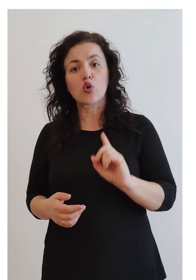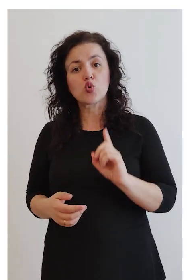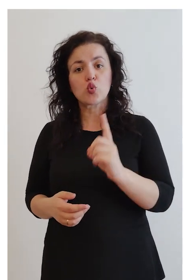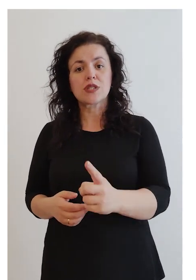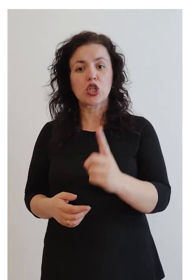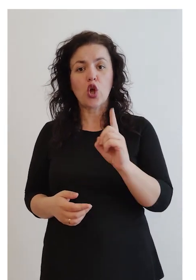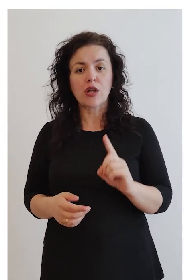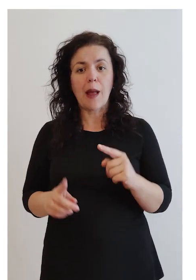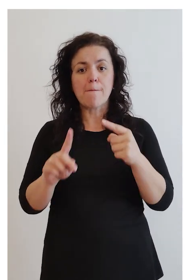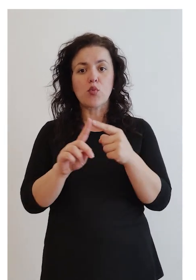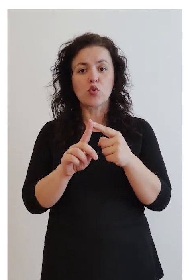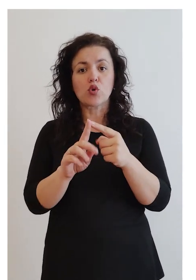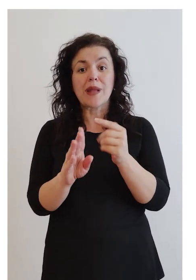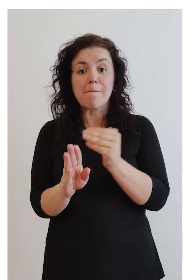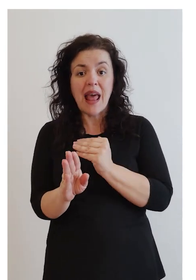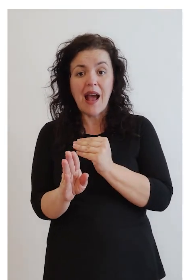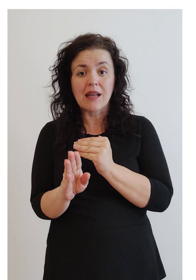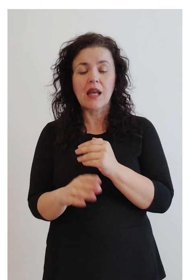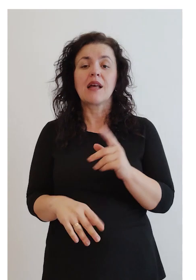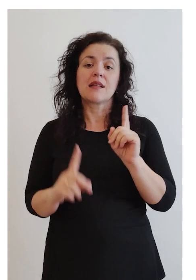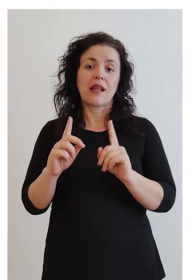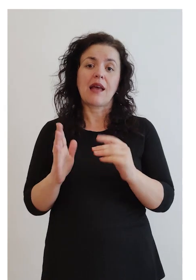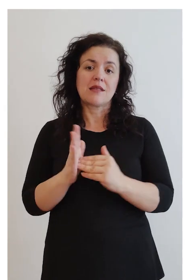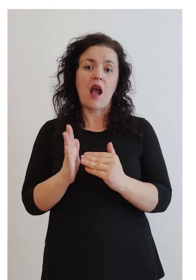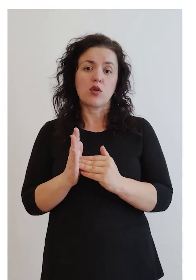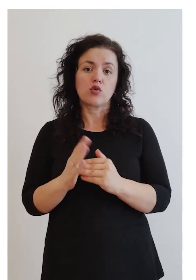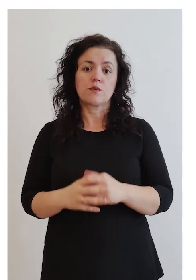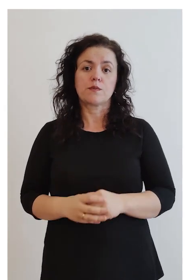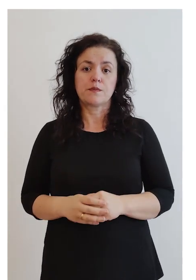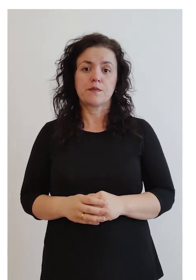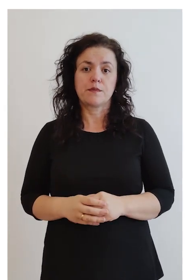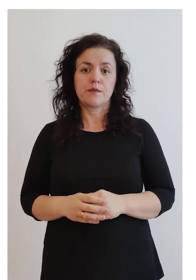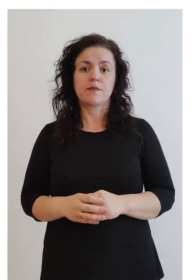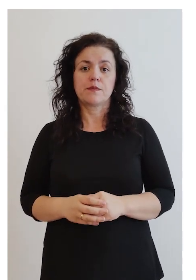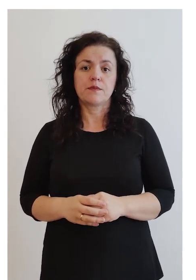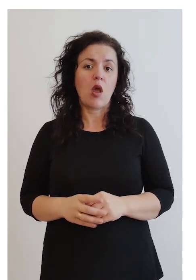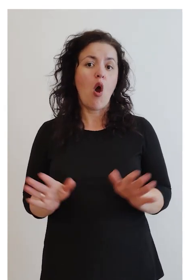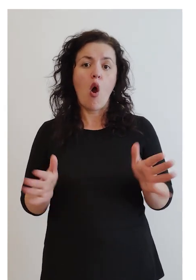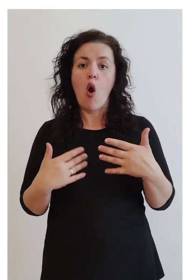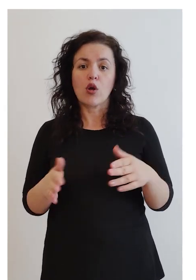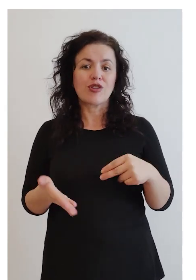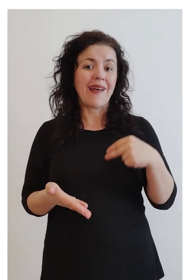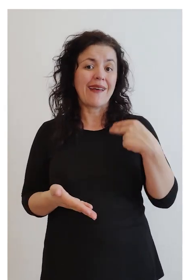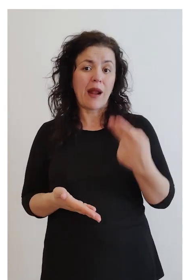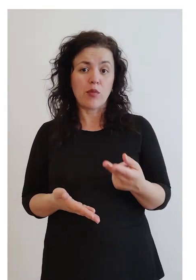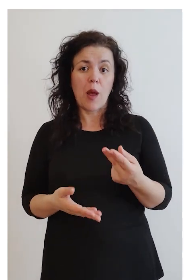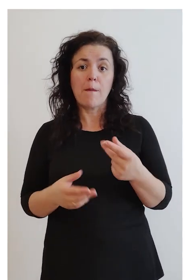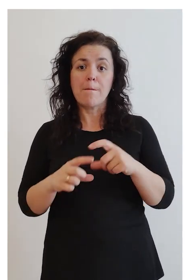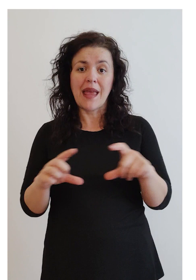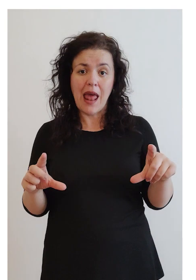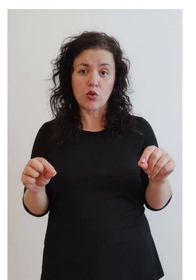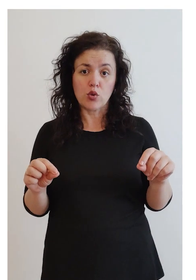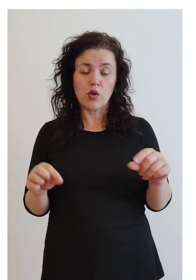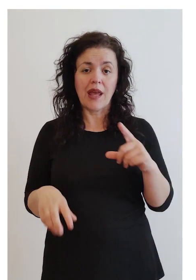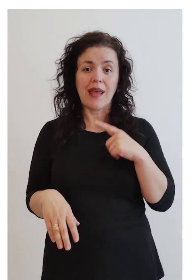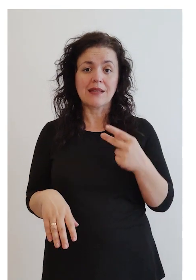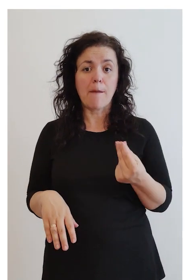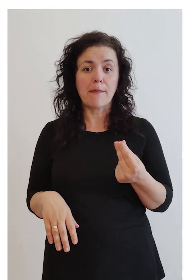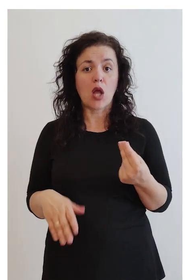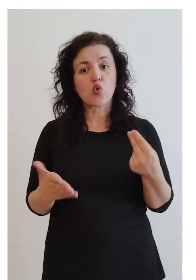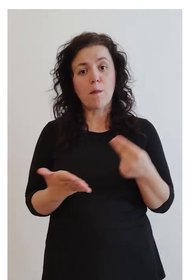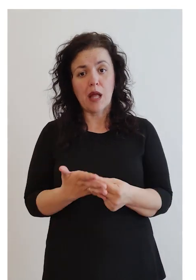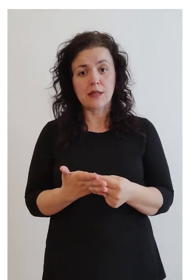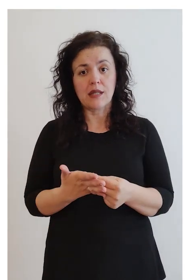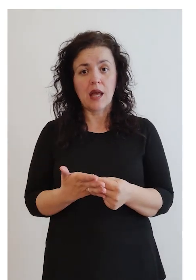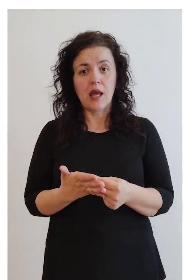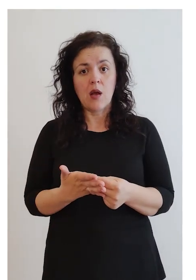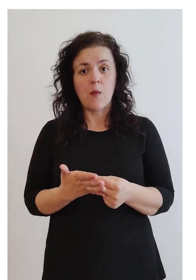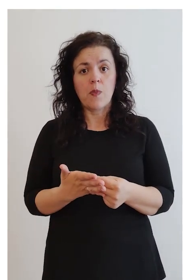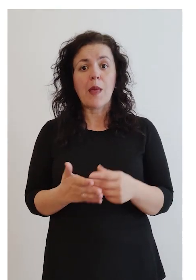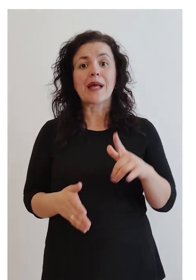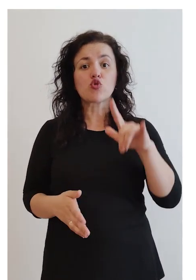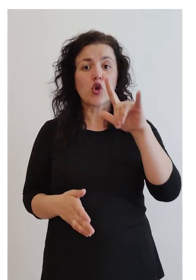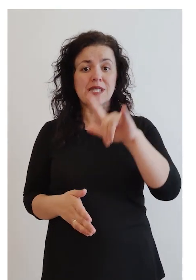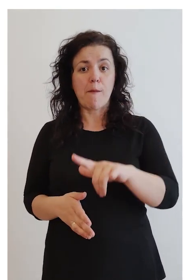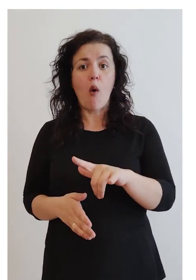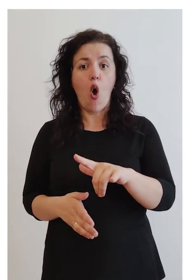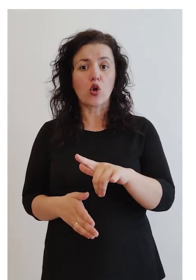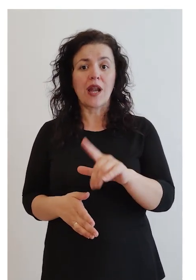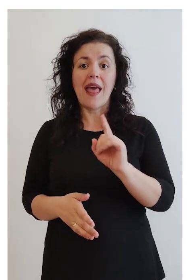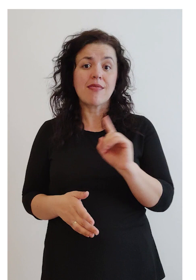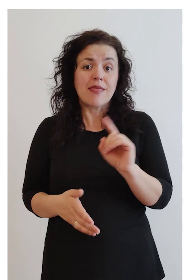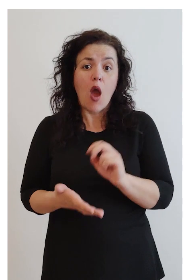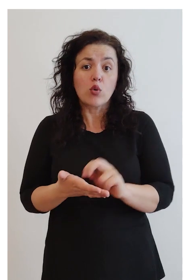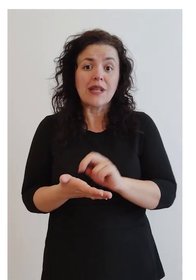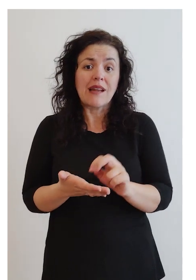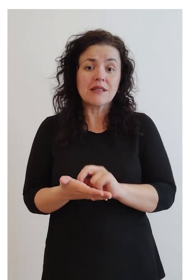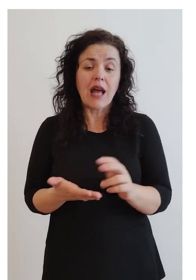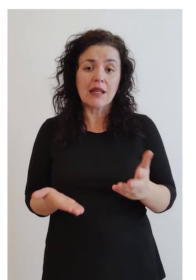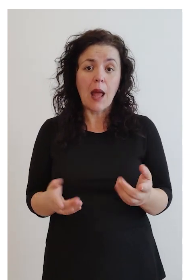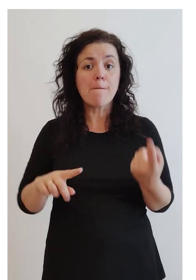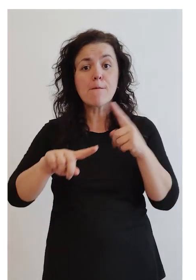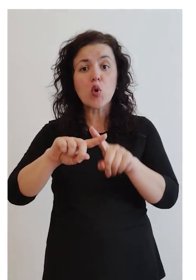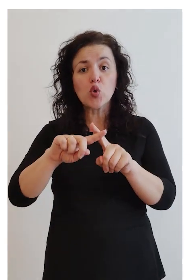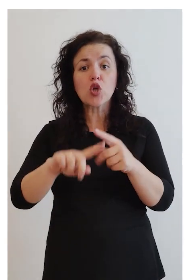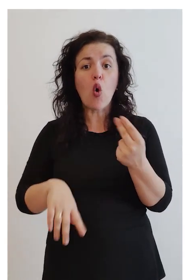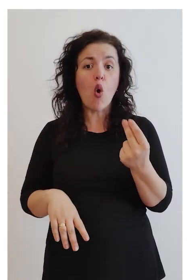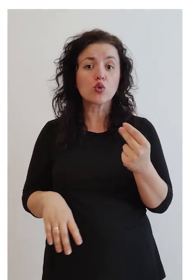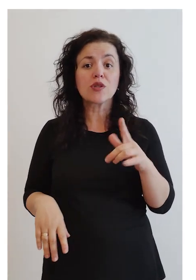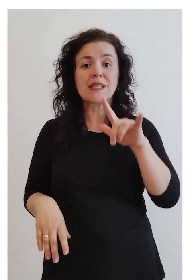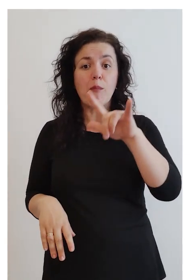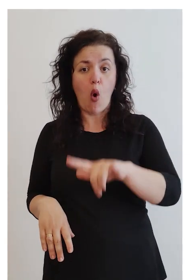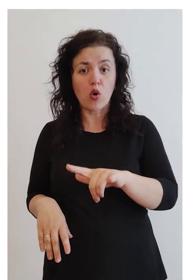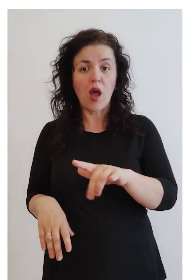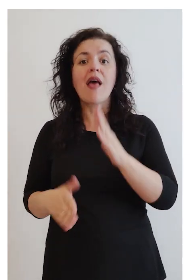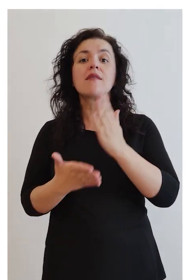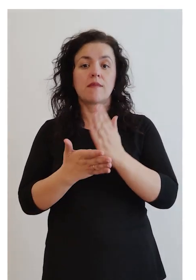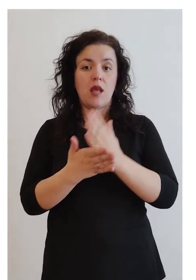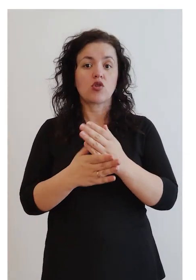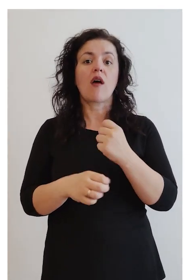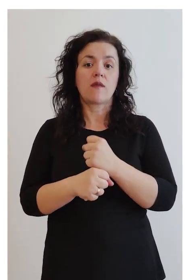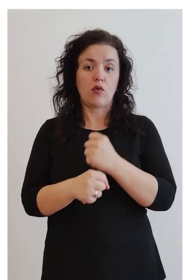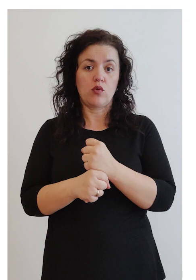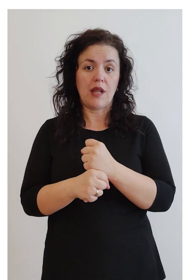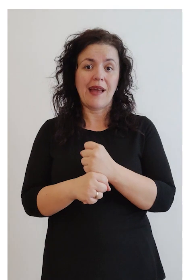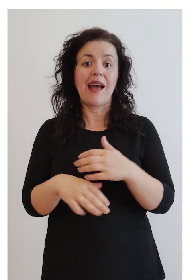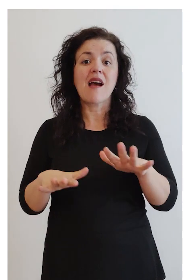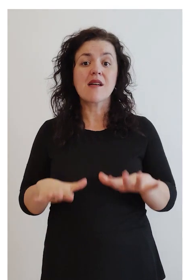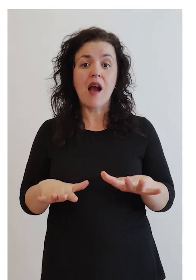Orice rambursare a biletului este prețul plătit pentru zborurile neutilizate, plus costul zborurilor deja efectuate, în cazurile în care anularea a făcut zborurile inutile.